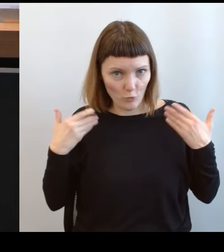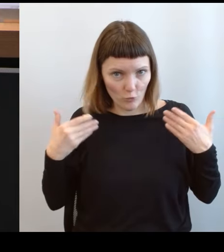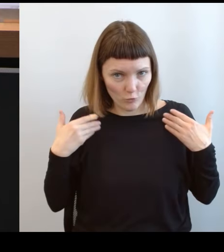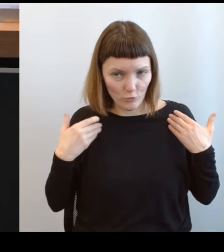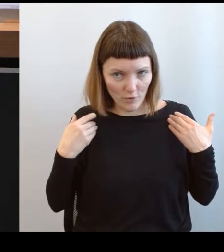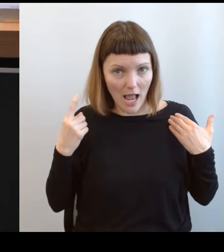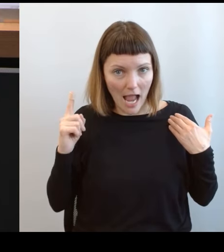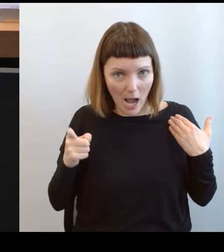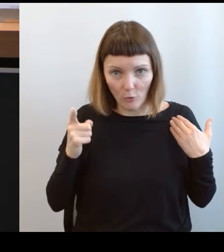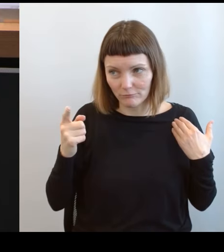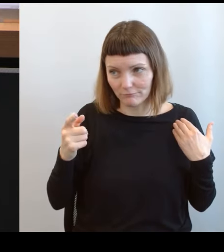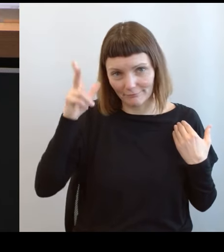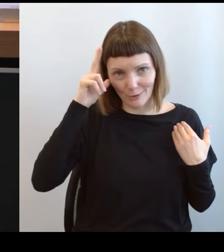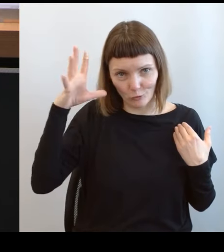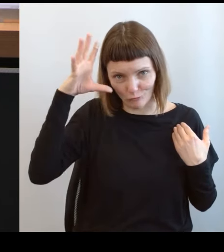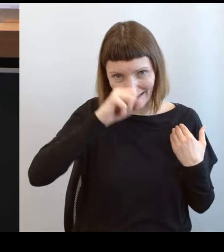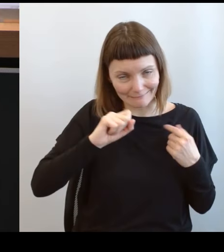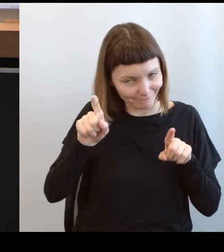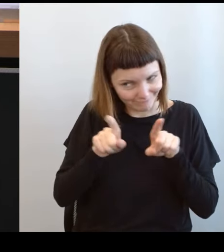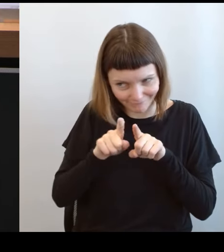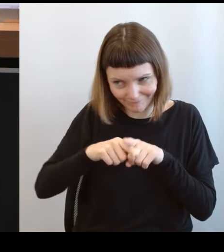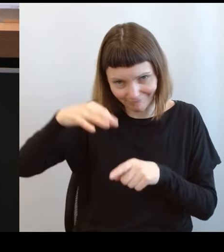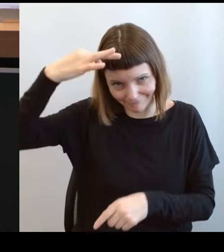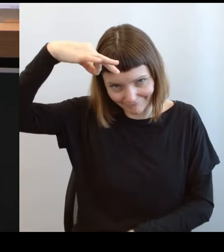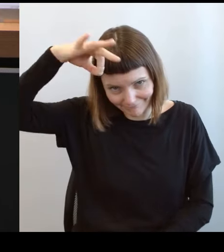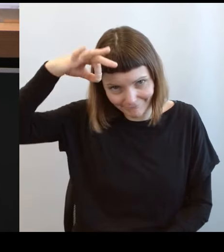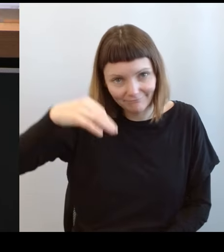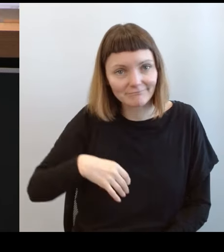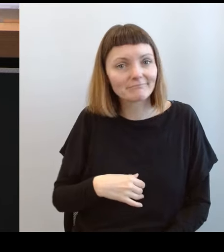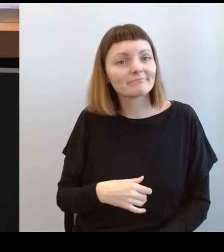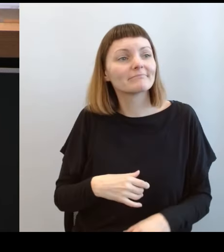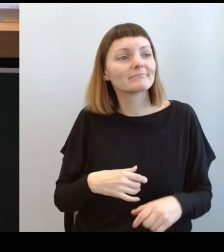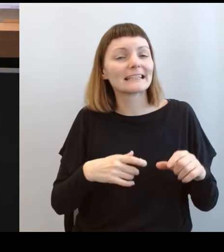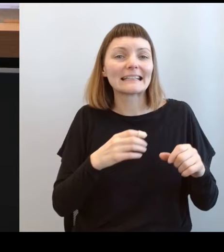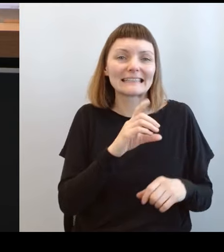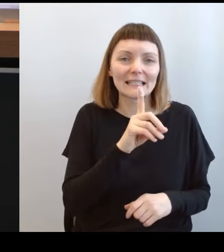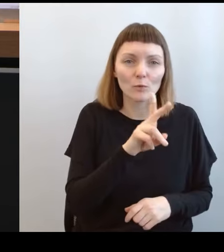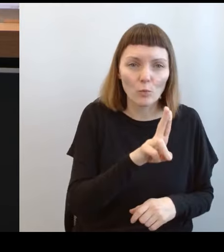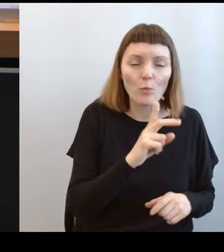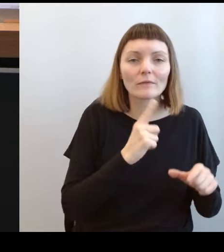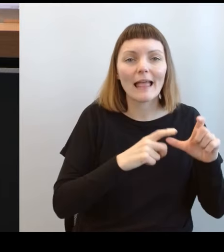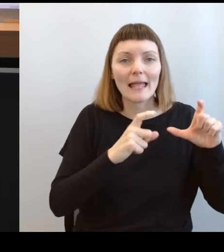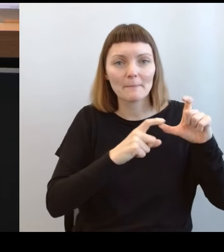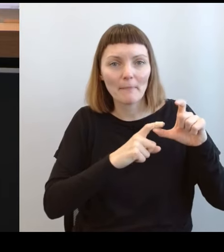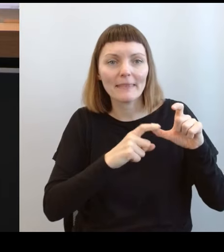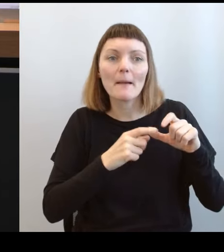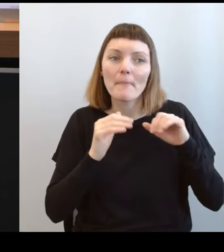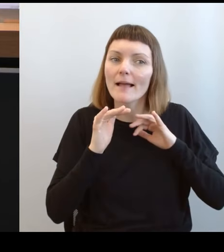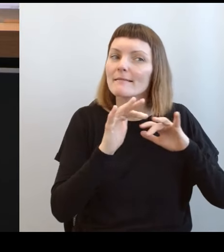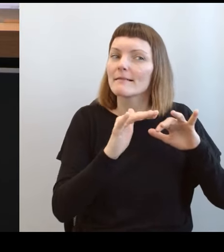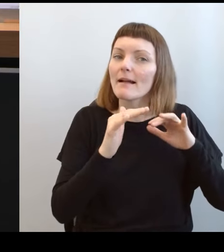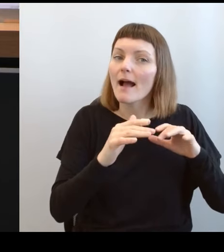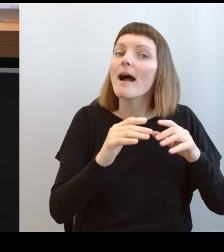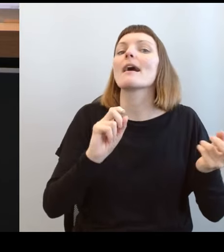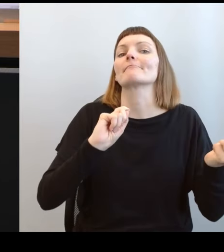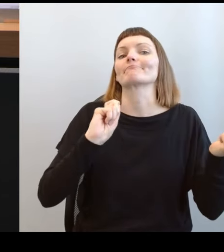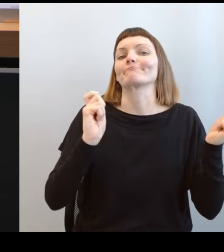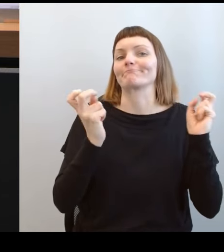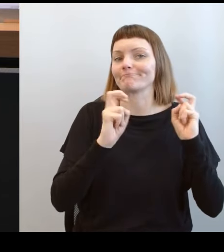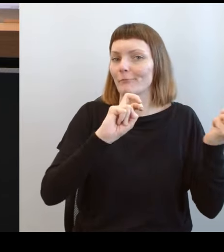überzeugen lassen, diese Gesetzesänderung jetzt vorzunehmen. Und deswegen werden wir dem Gesetzentwurf auch zustimmen. Selbstverständlich.